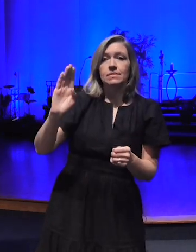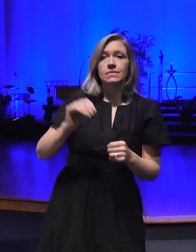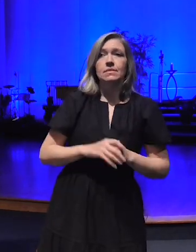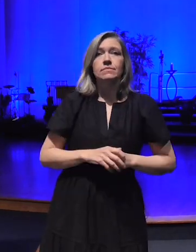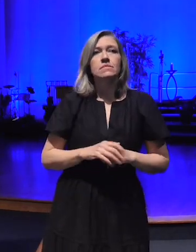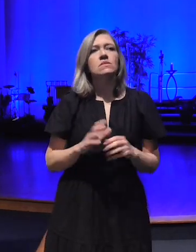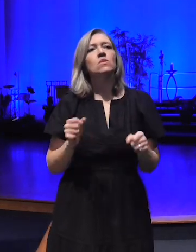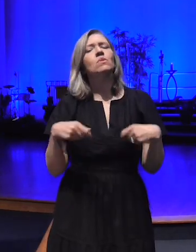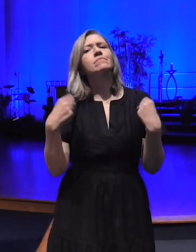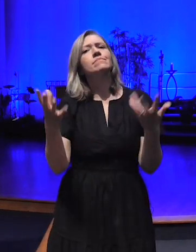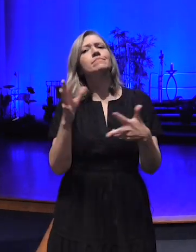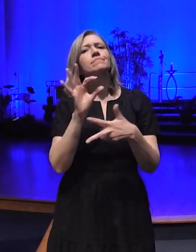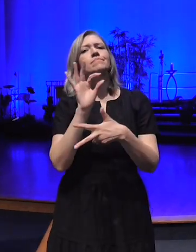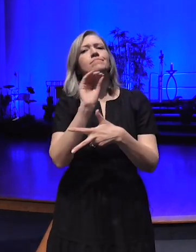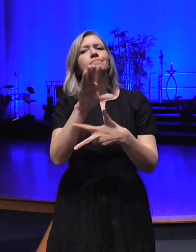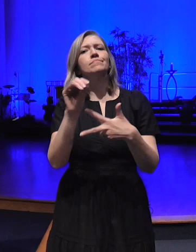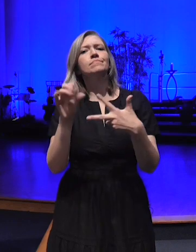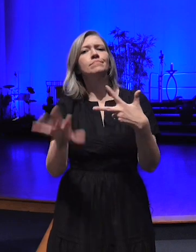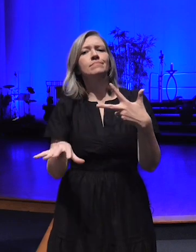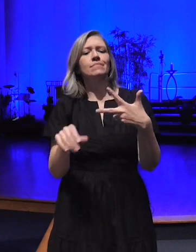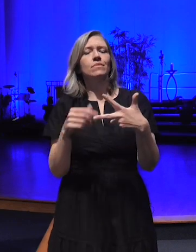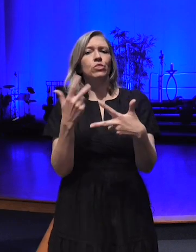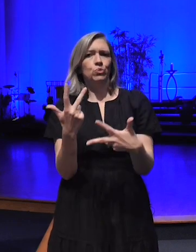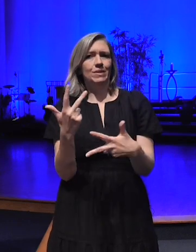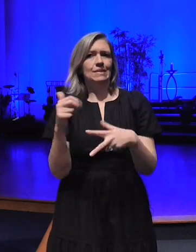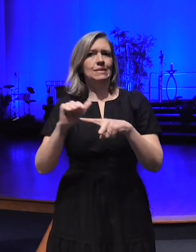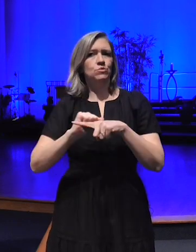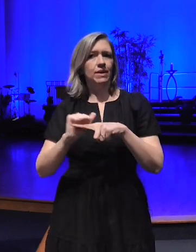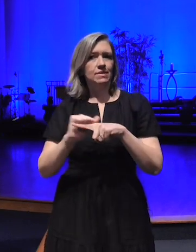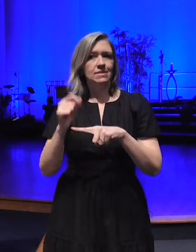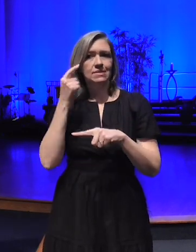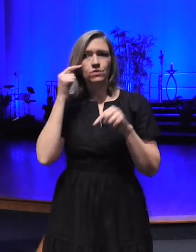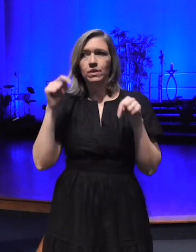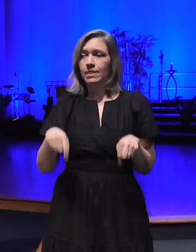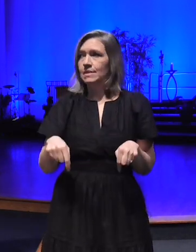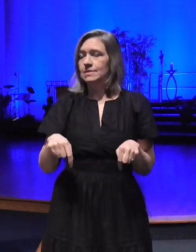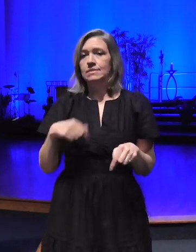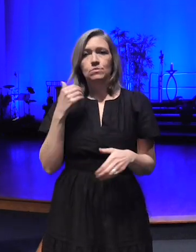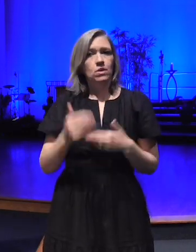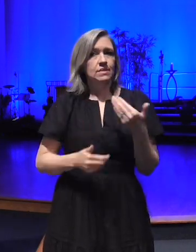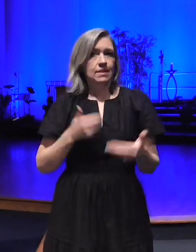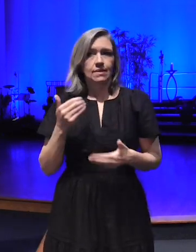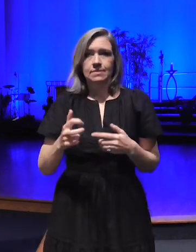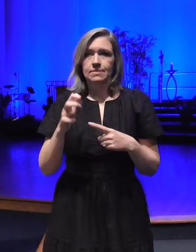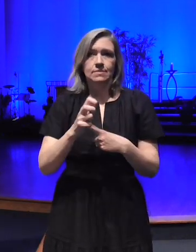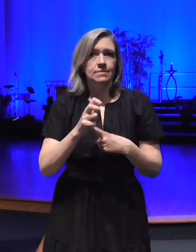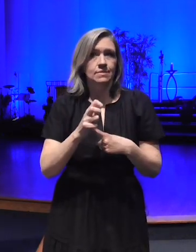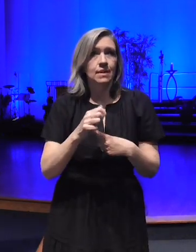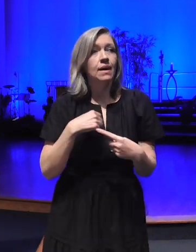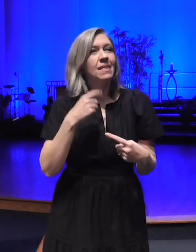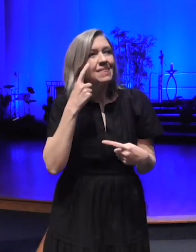carreras prácticas para este proceso glorioso y glorioso, es por eso que creo. todos estamos aquí en este planeta,